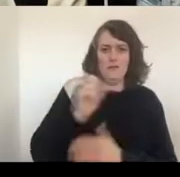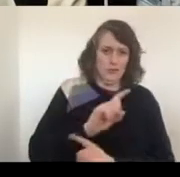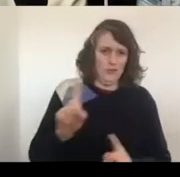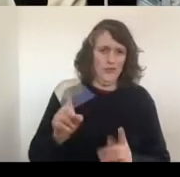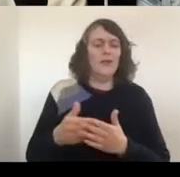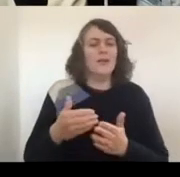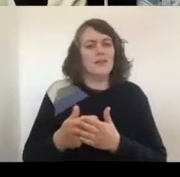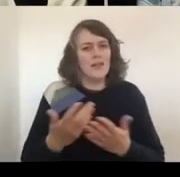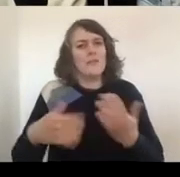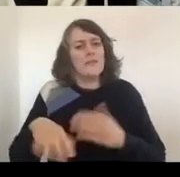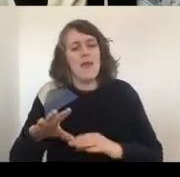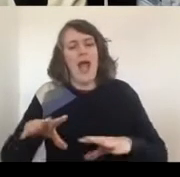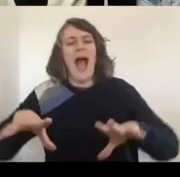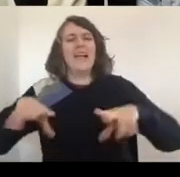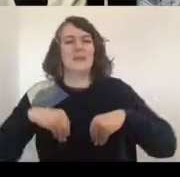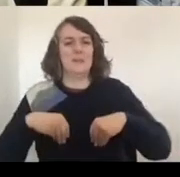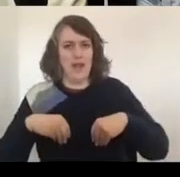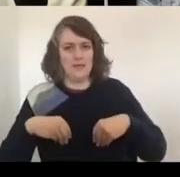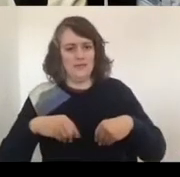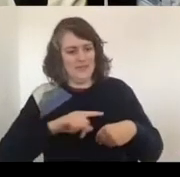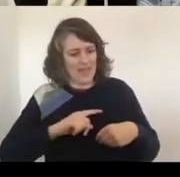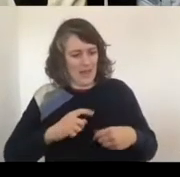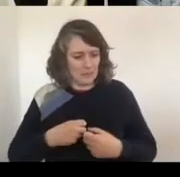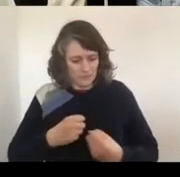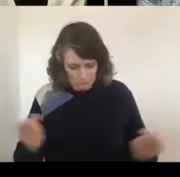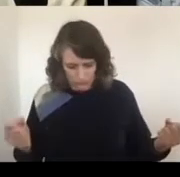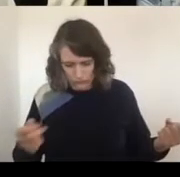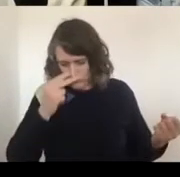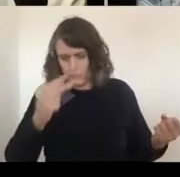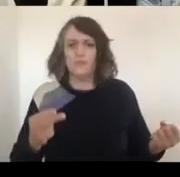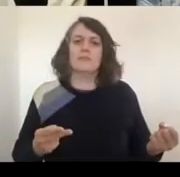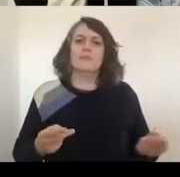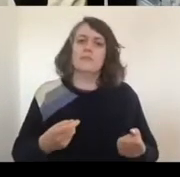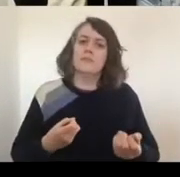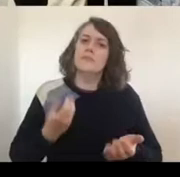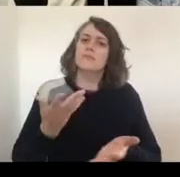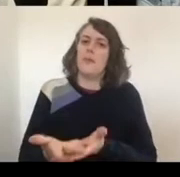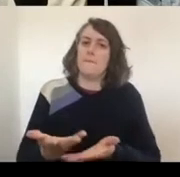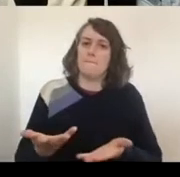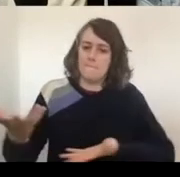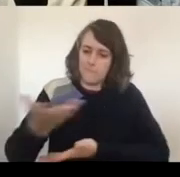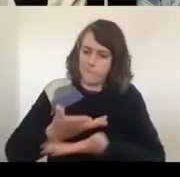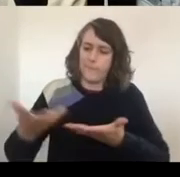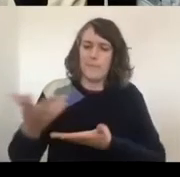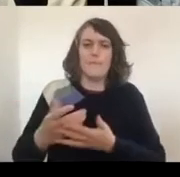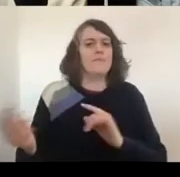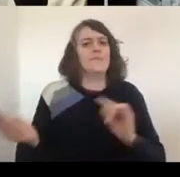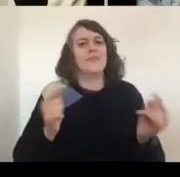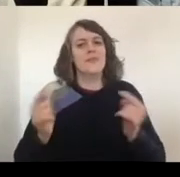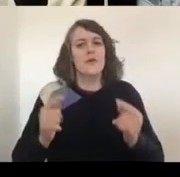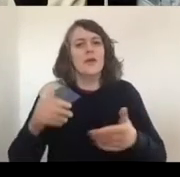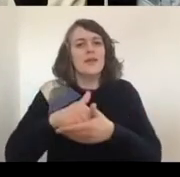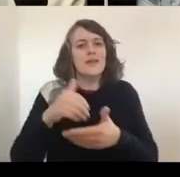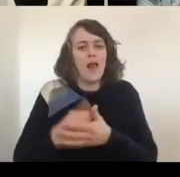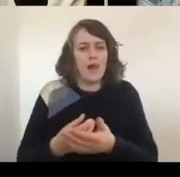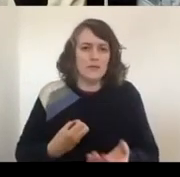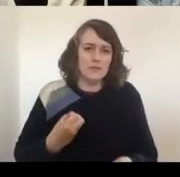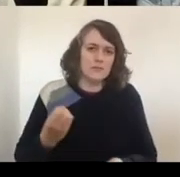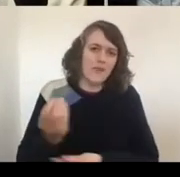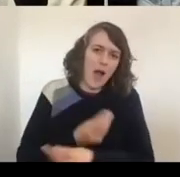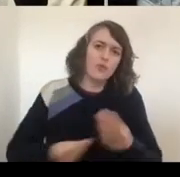wenn es darum geht, den Begriff Inklusion mit Inhalt zu füttern, dann würde ich das gerne dazu